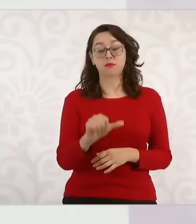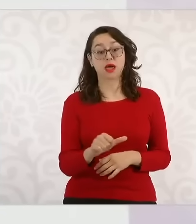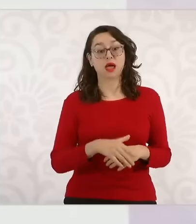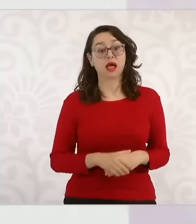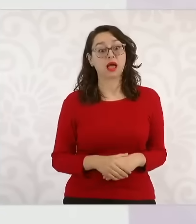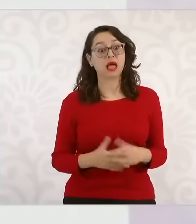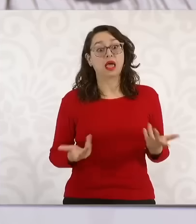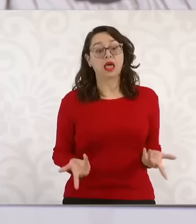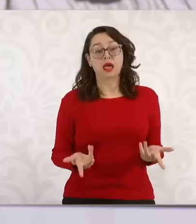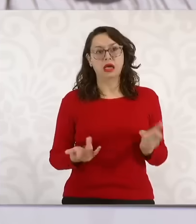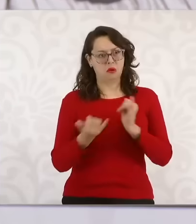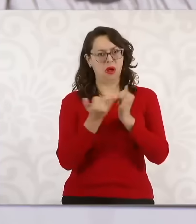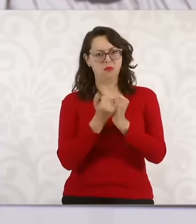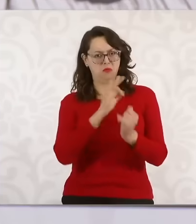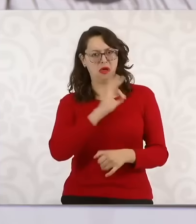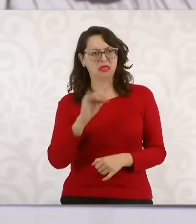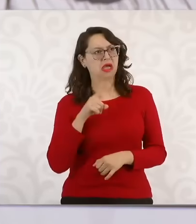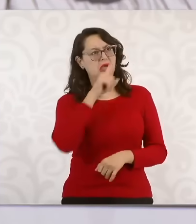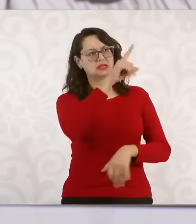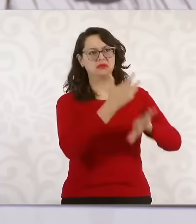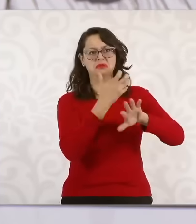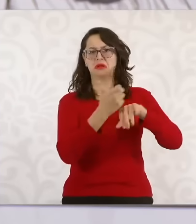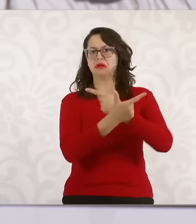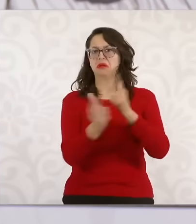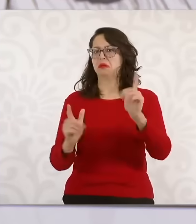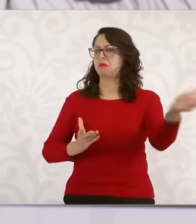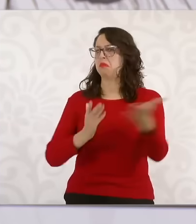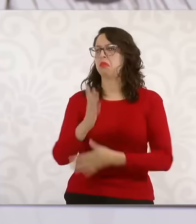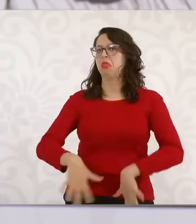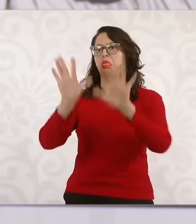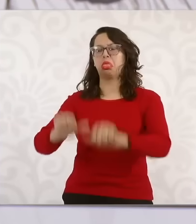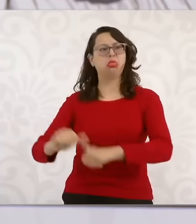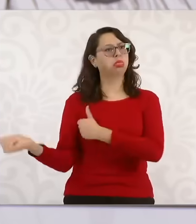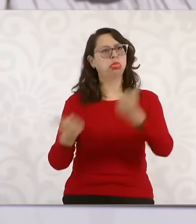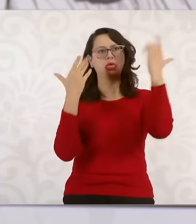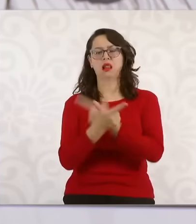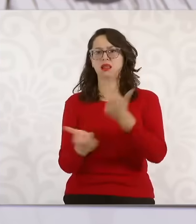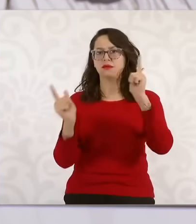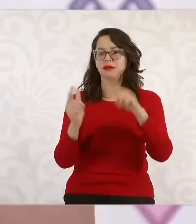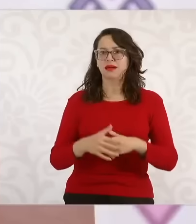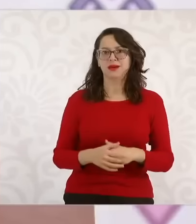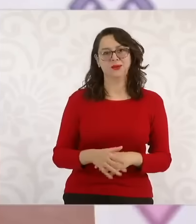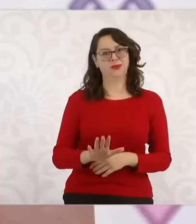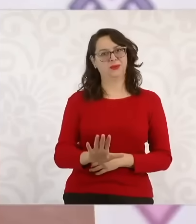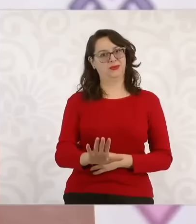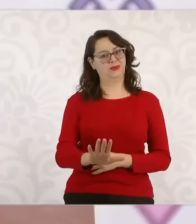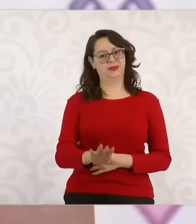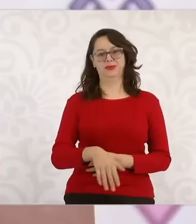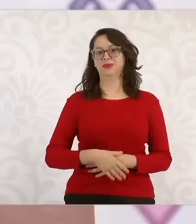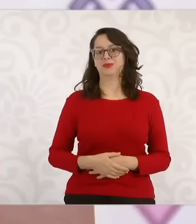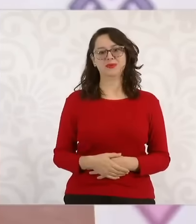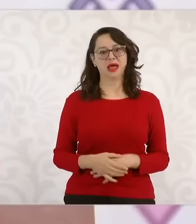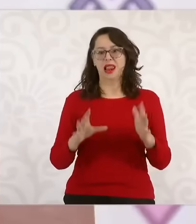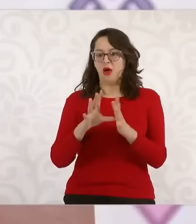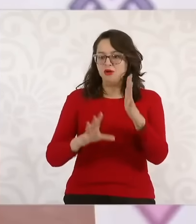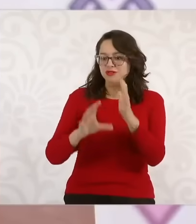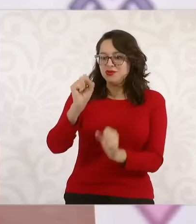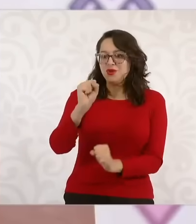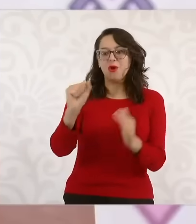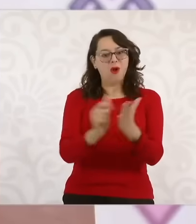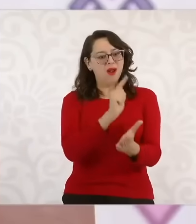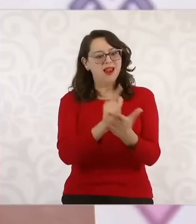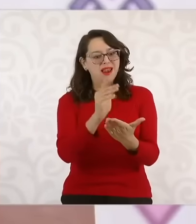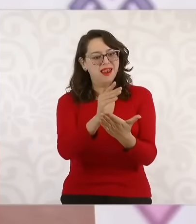por quien sea. Pues no. Aquí hay una Constitución, aquí hay leyes.